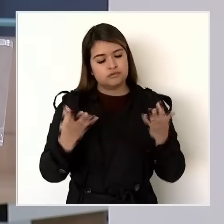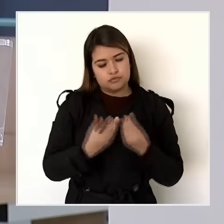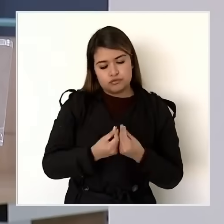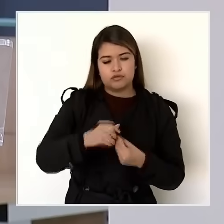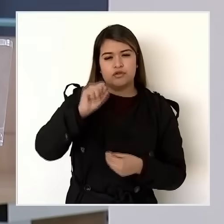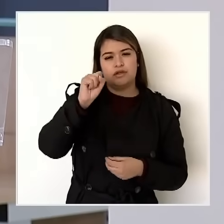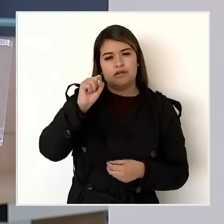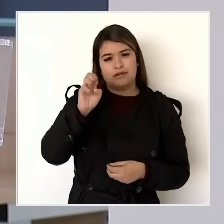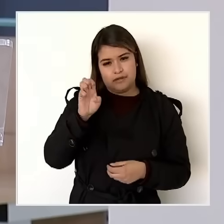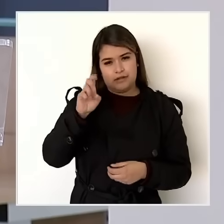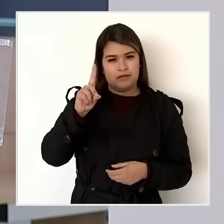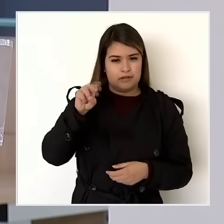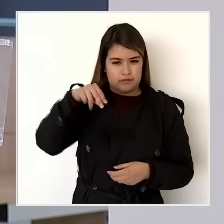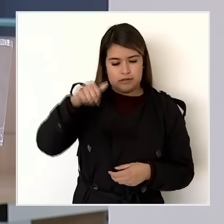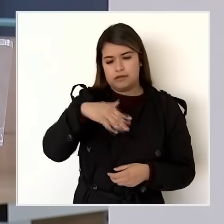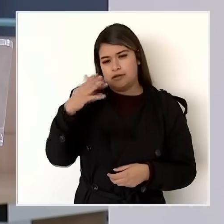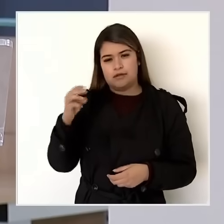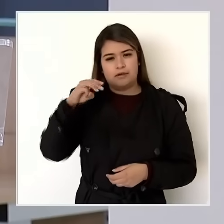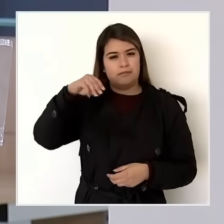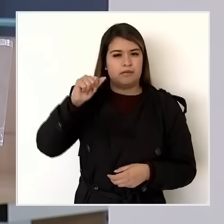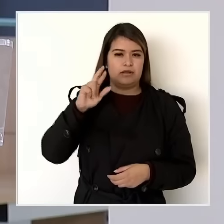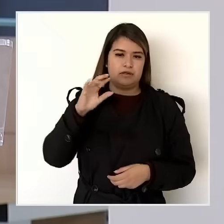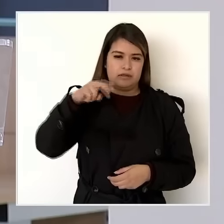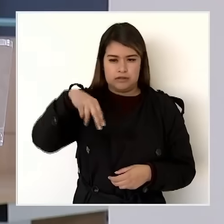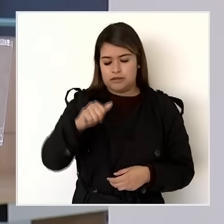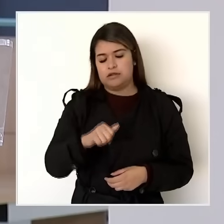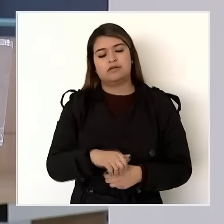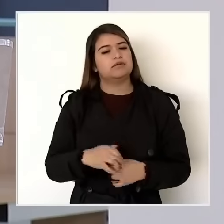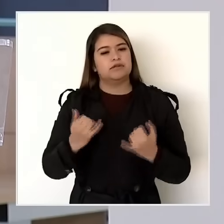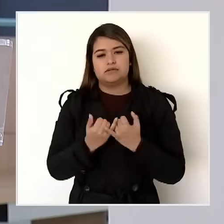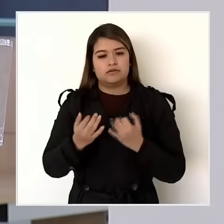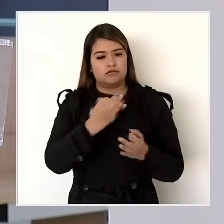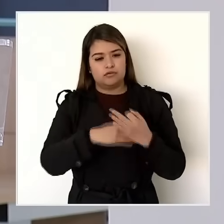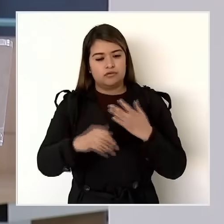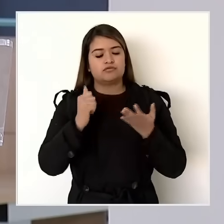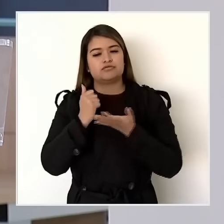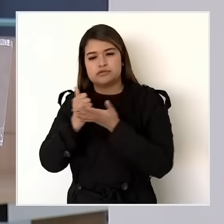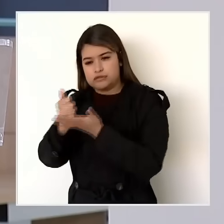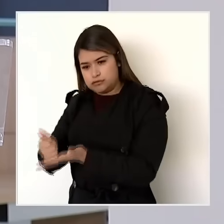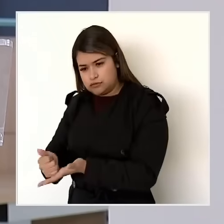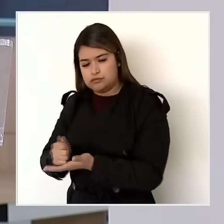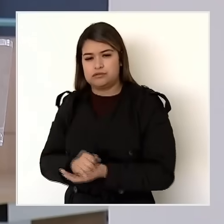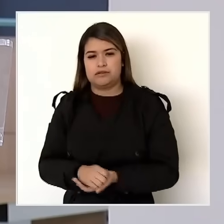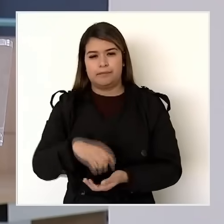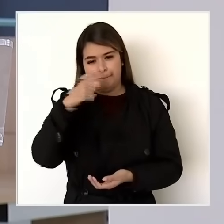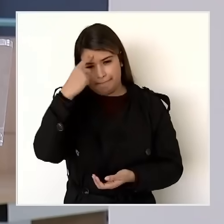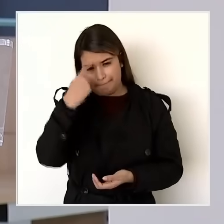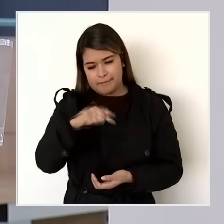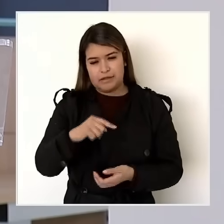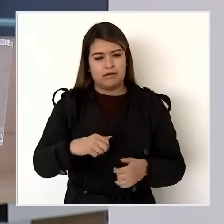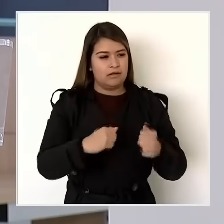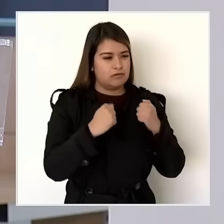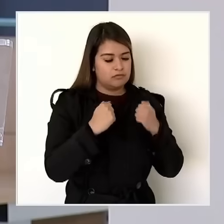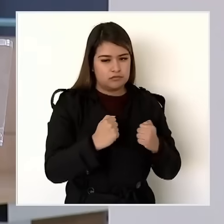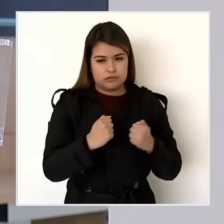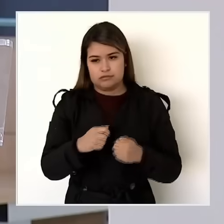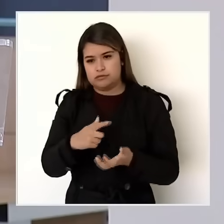nos ayuda en la seguridad pública y también nos ayudan en la construcción de obras estratégicas.